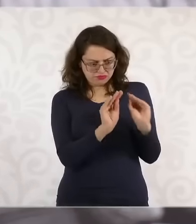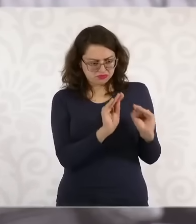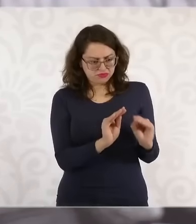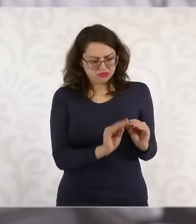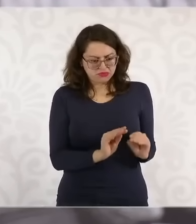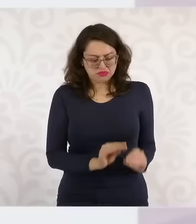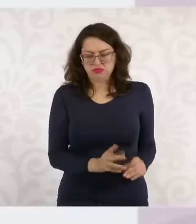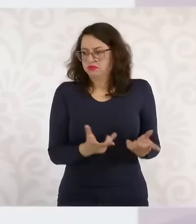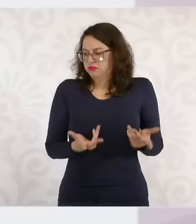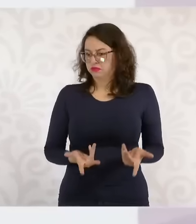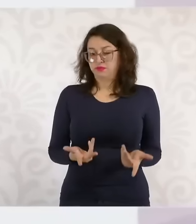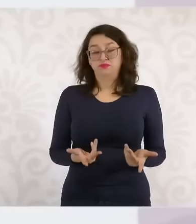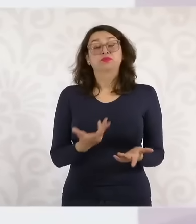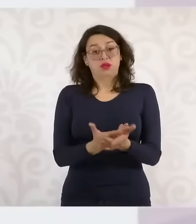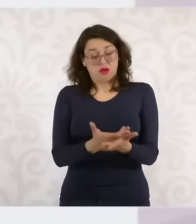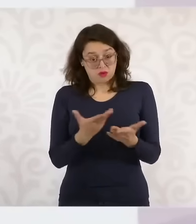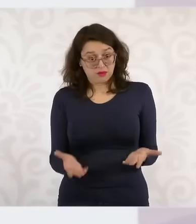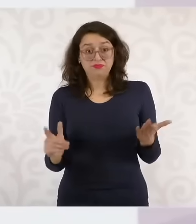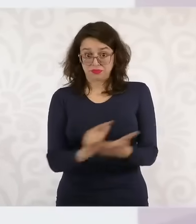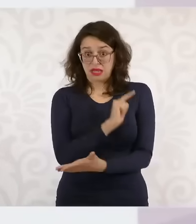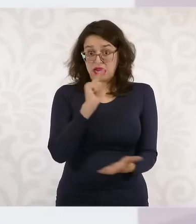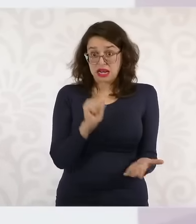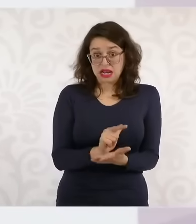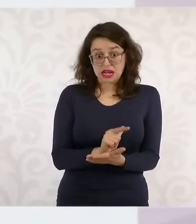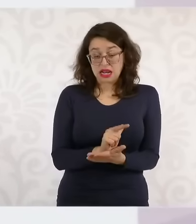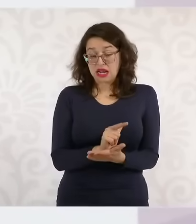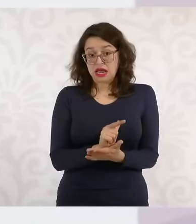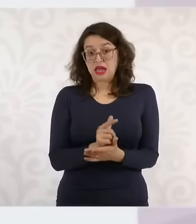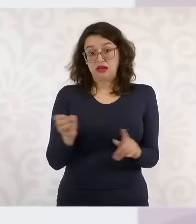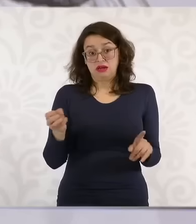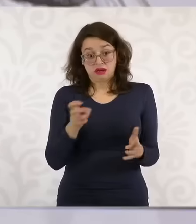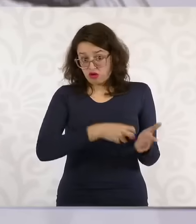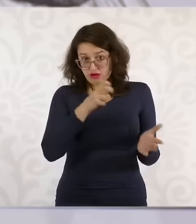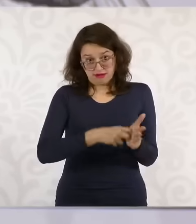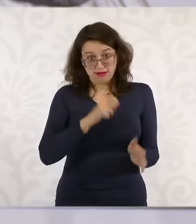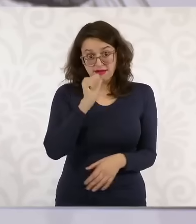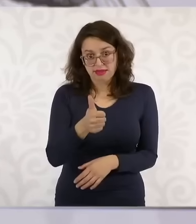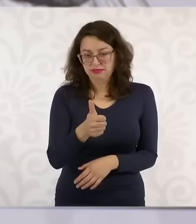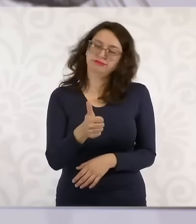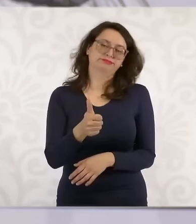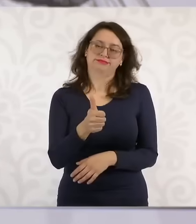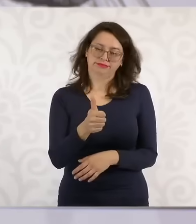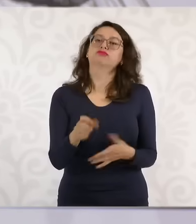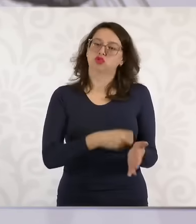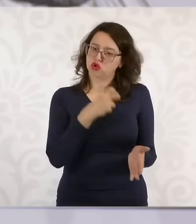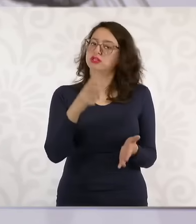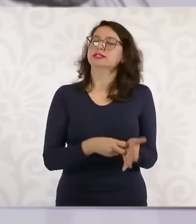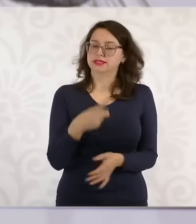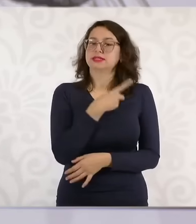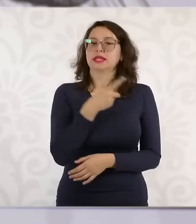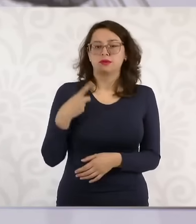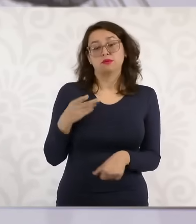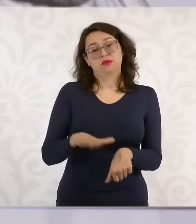cambios en las leyes para poner orden en las en todo el manejo hídrico, pues lo vamos a hacer,